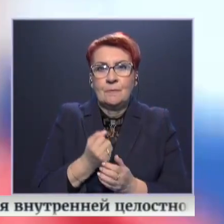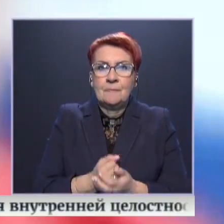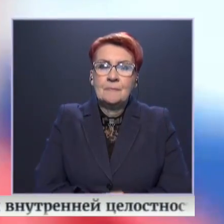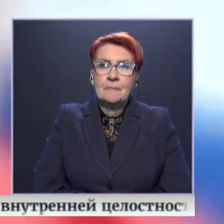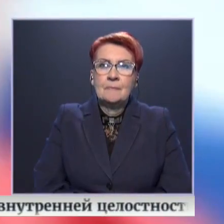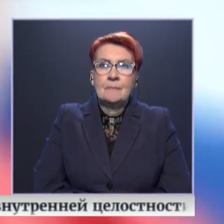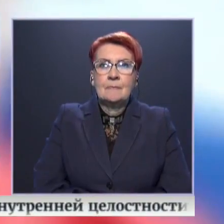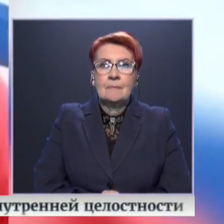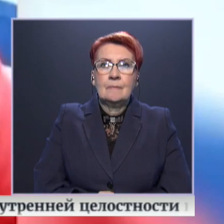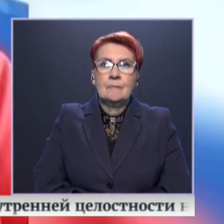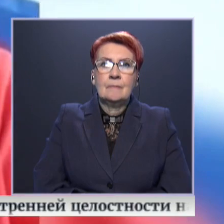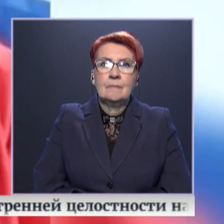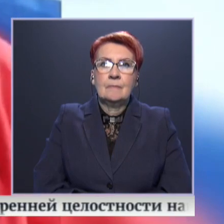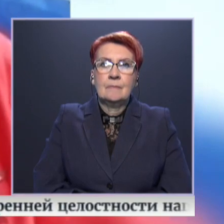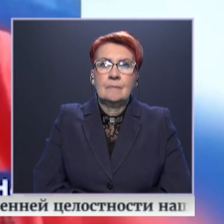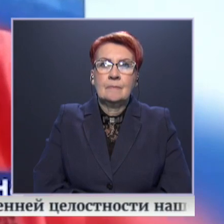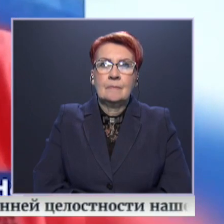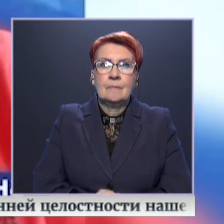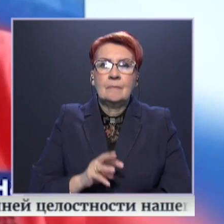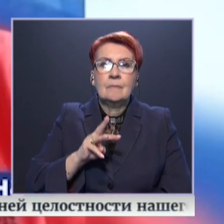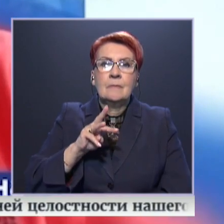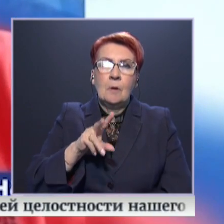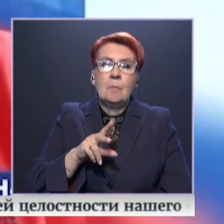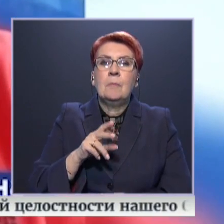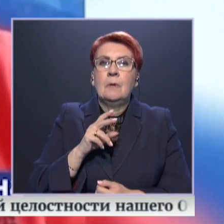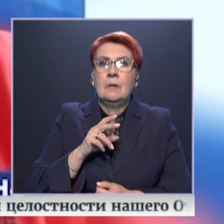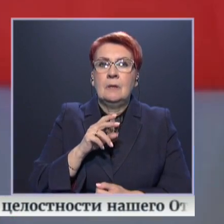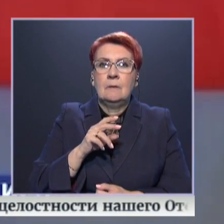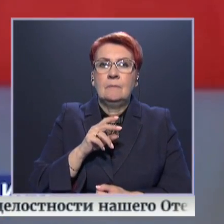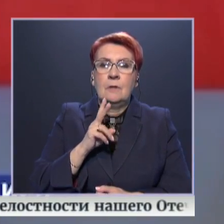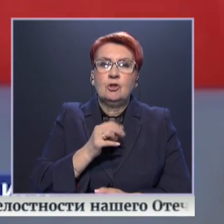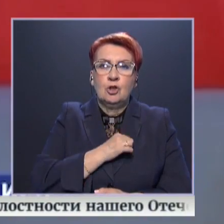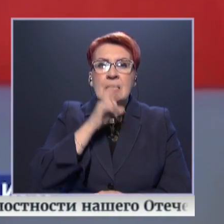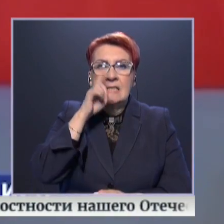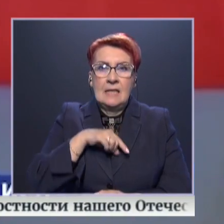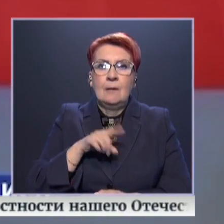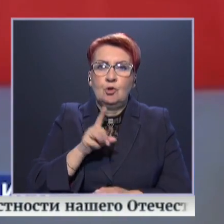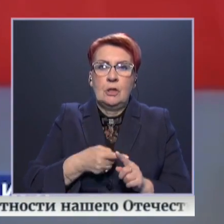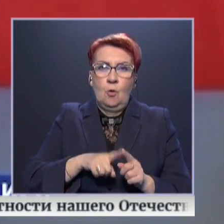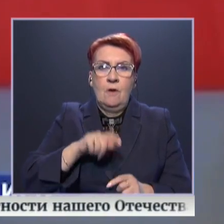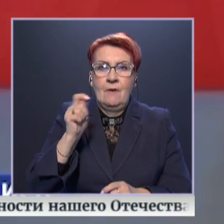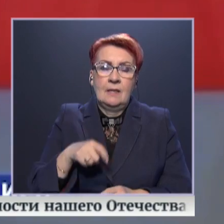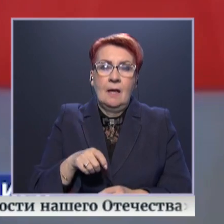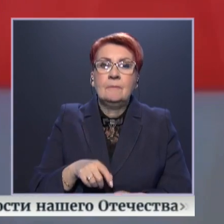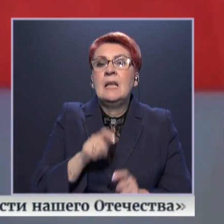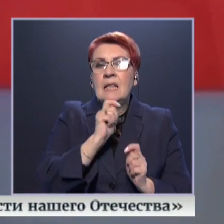Мы жрали К сожалению очень хорошо знаем что такое война Дай Бог чтобы все вы скоро вернулись домой